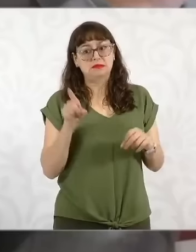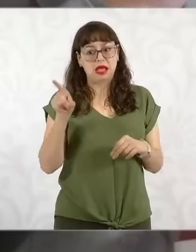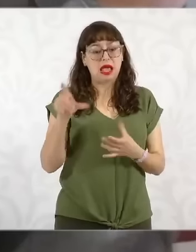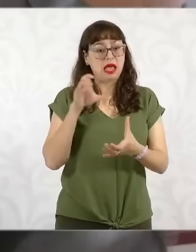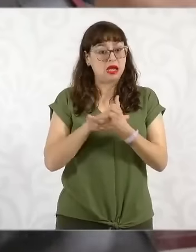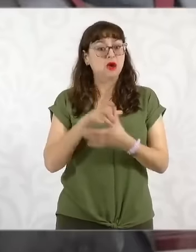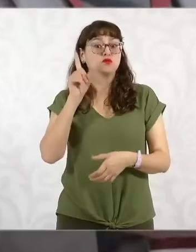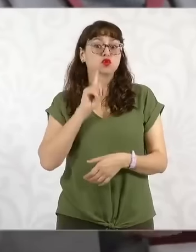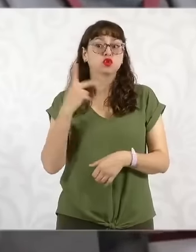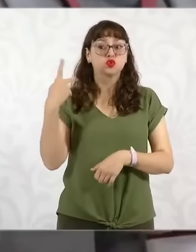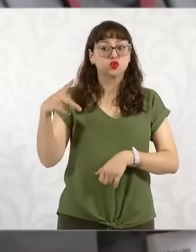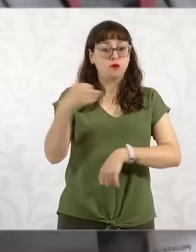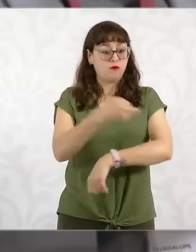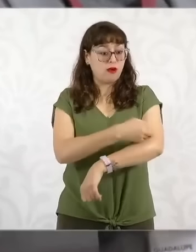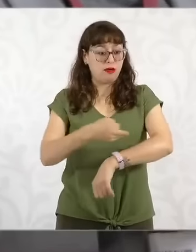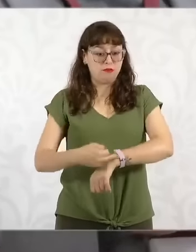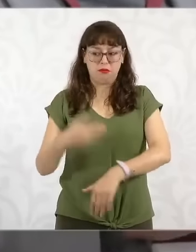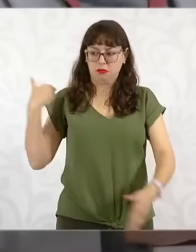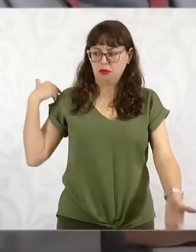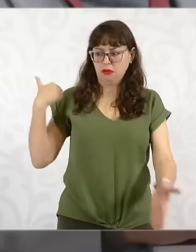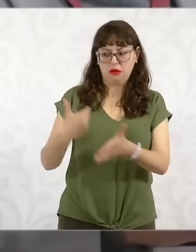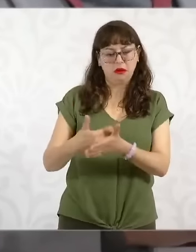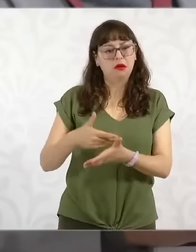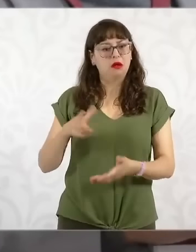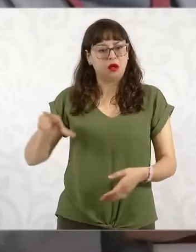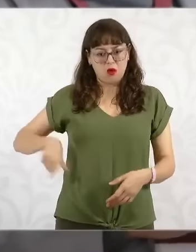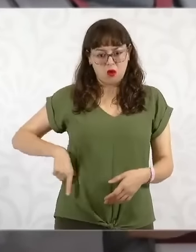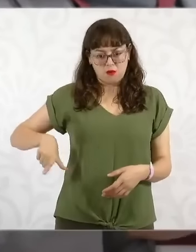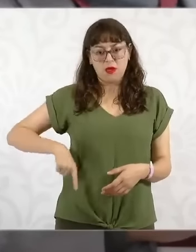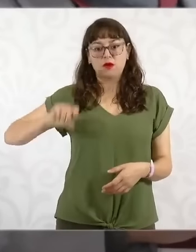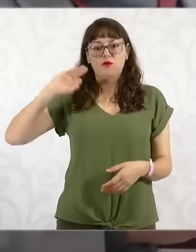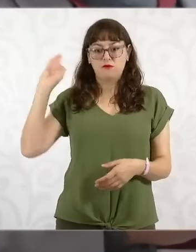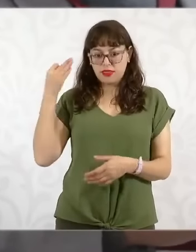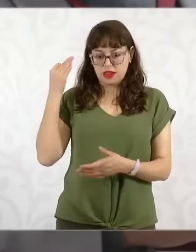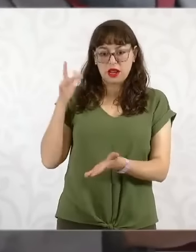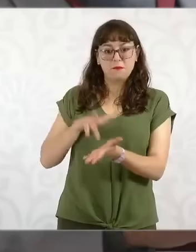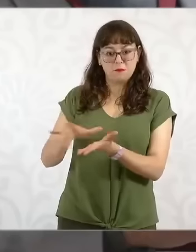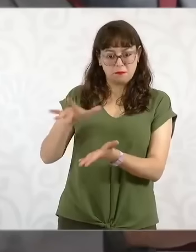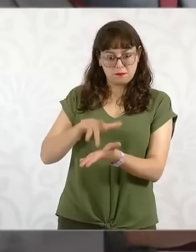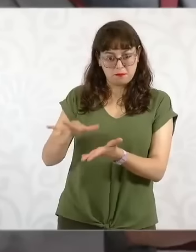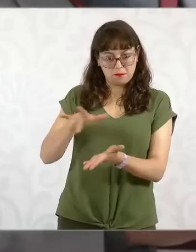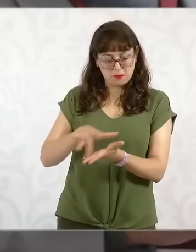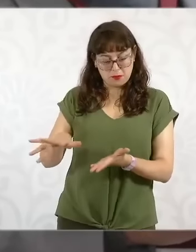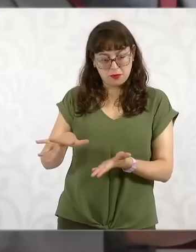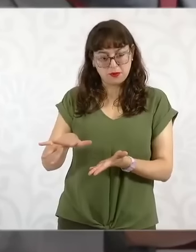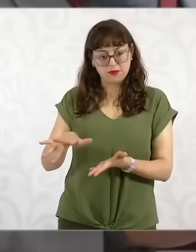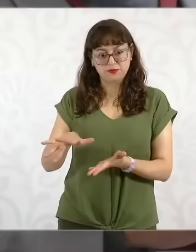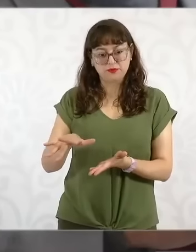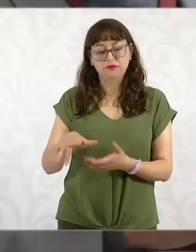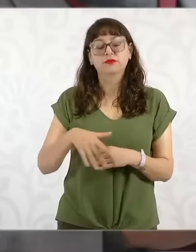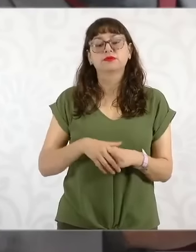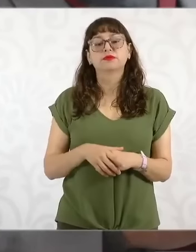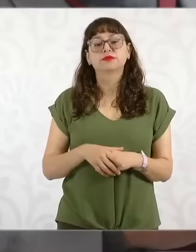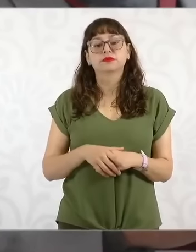a toda la familia de este pues de esta persona de de la esposa de Carlos Manso. E,